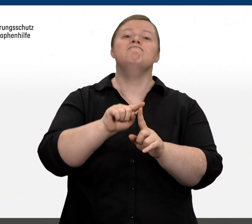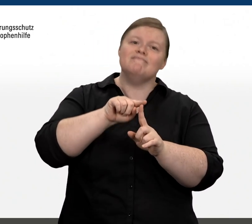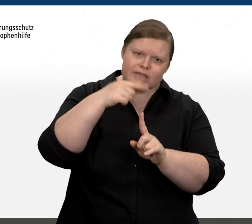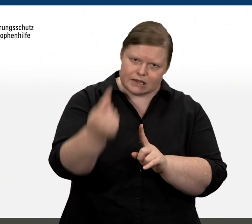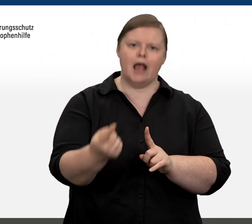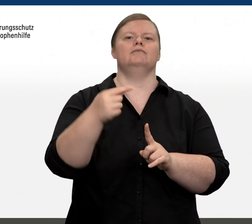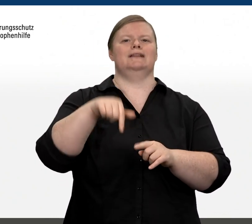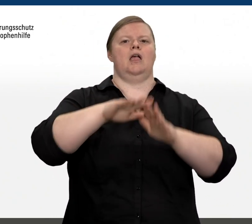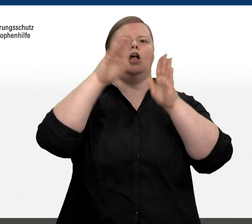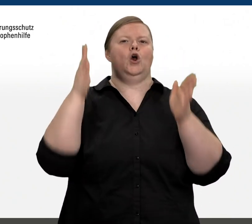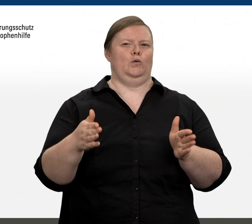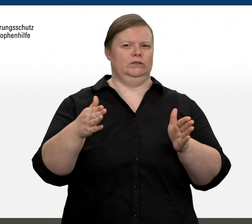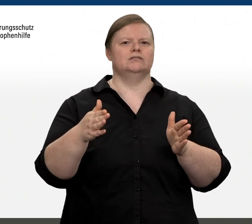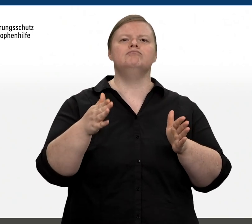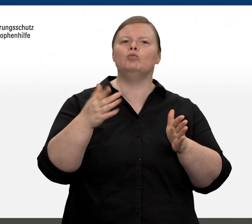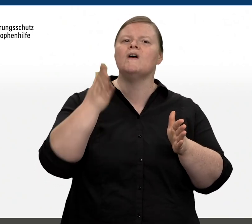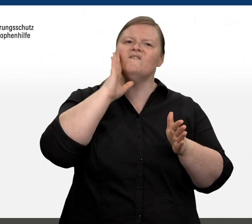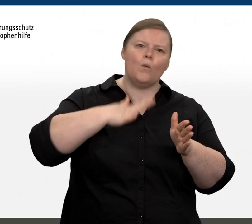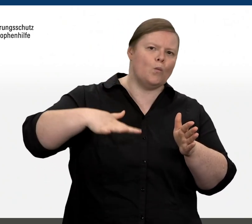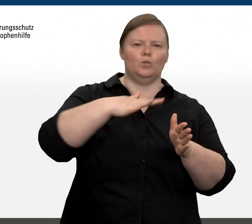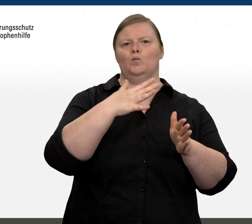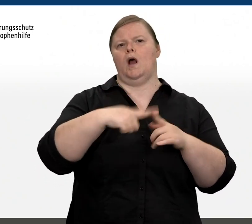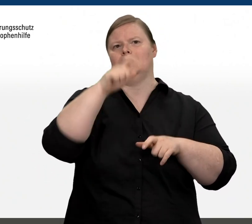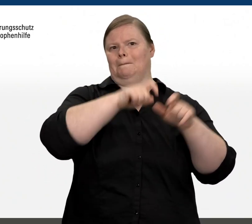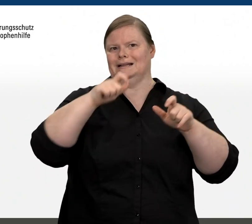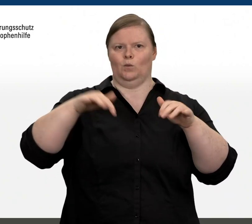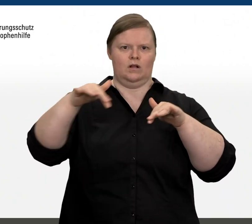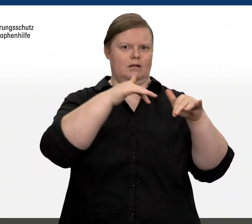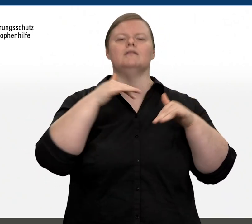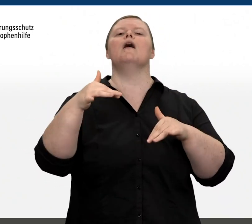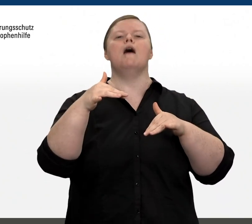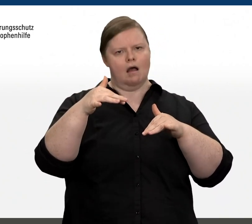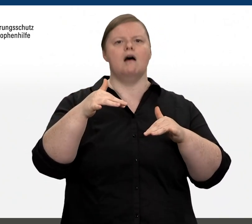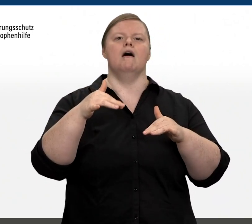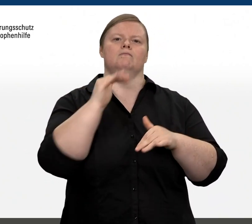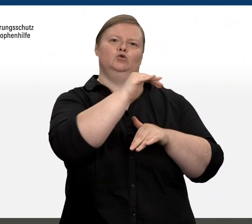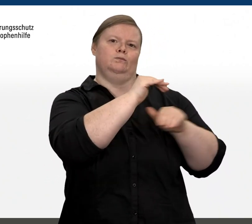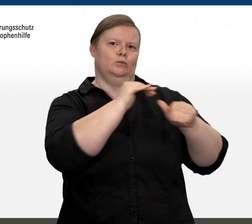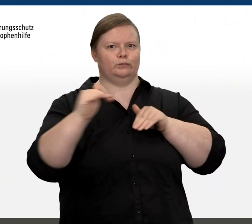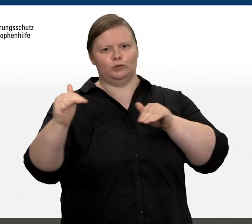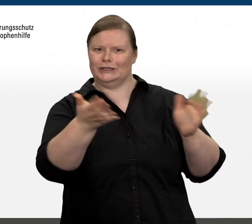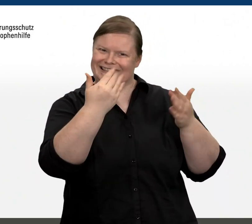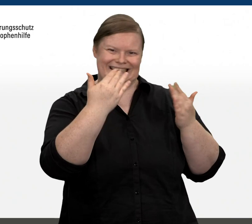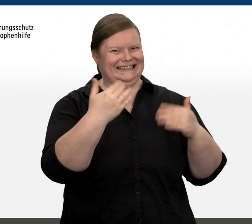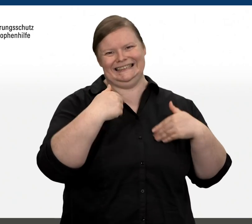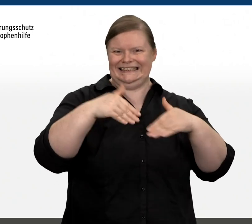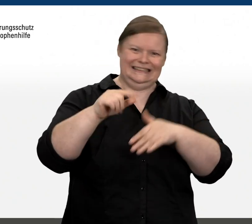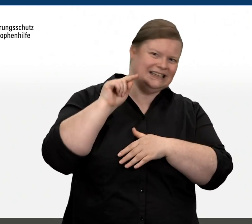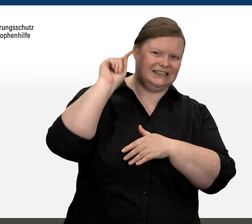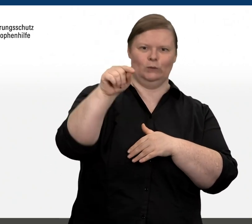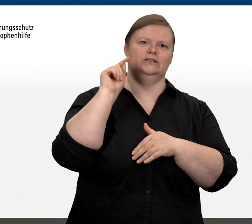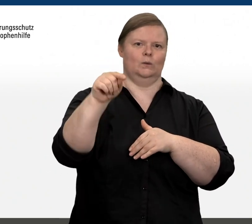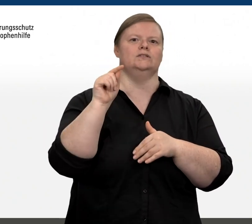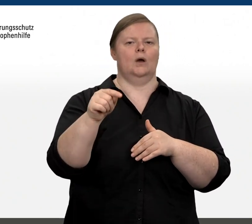Im Anschluss warnen Sie andere Personen im Haus oder in der Wohnung.